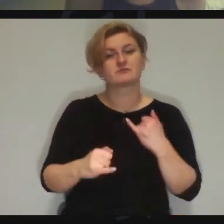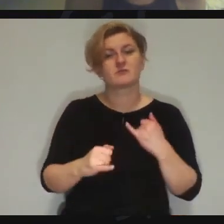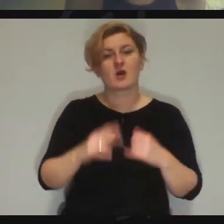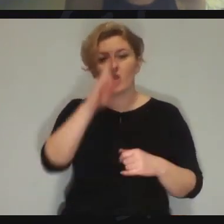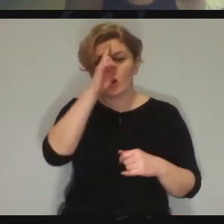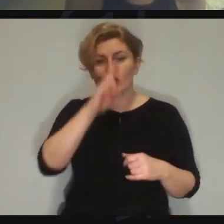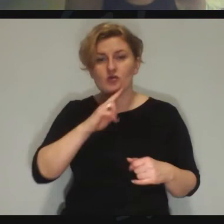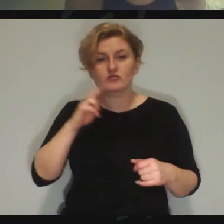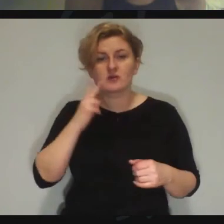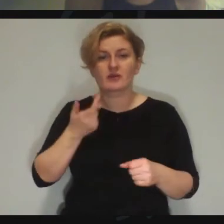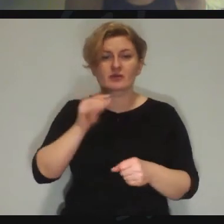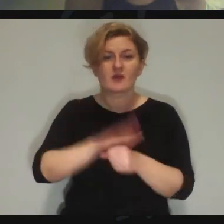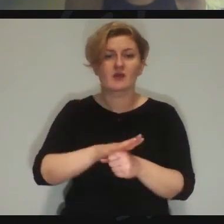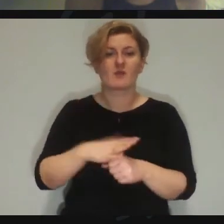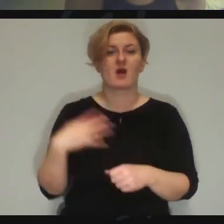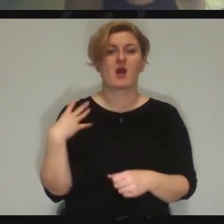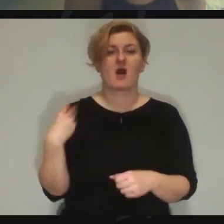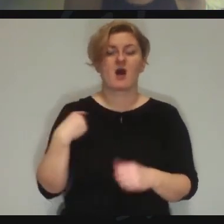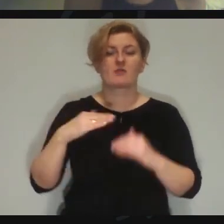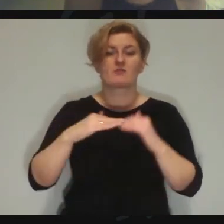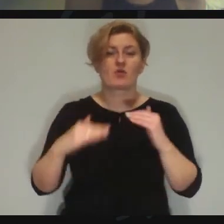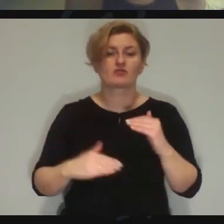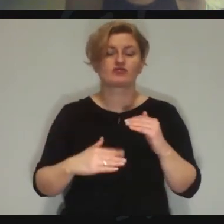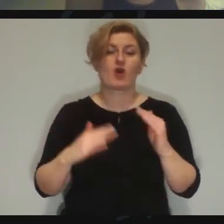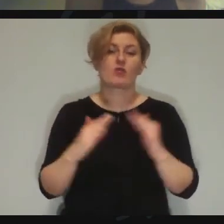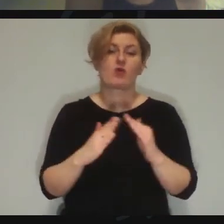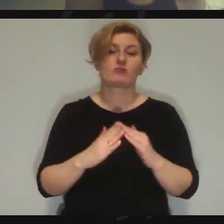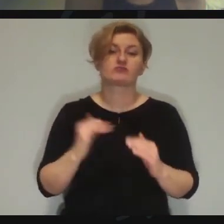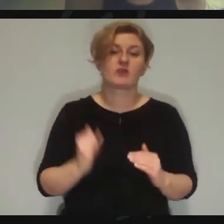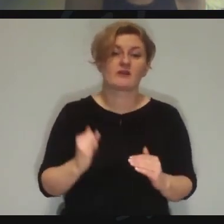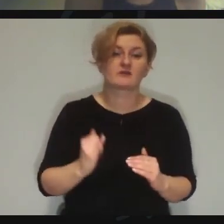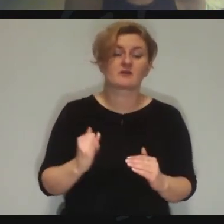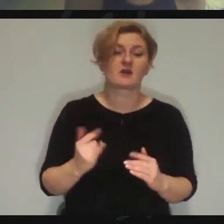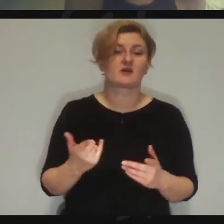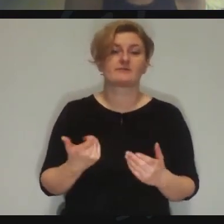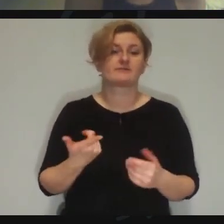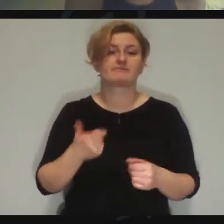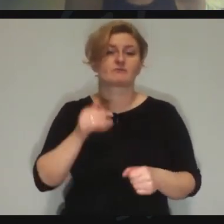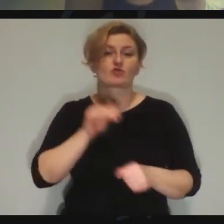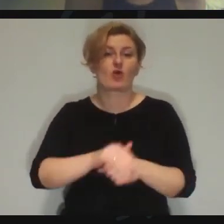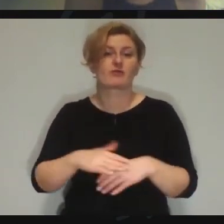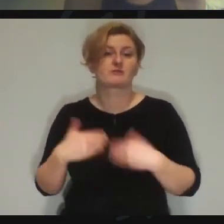Są różne powody: rodzice nie pozwalają lub wychowankowie domu dziecka nie dostają zgód.